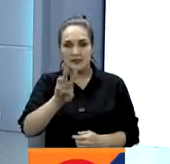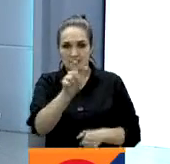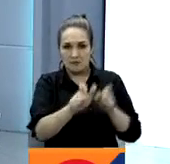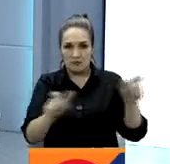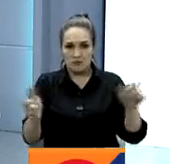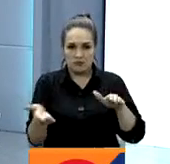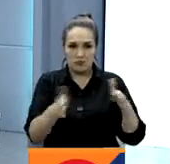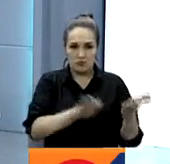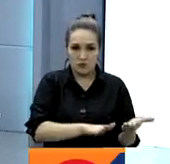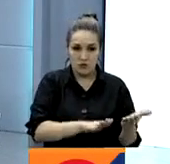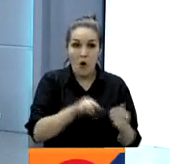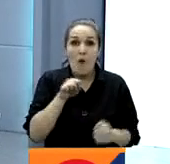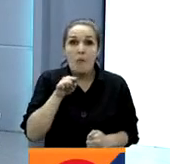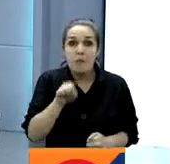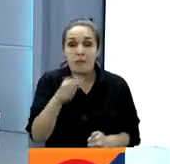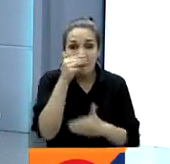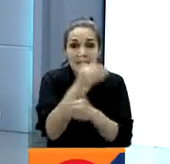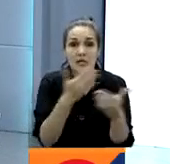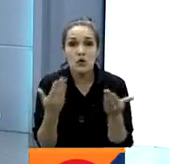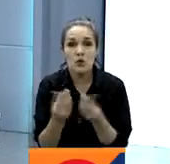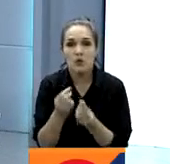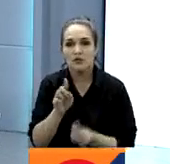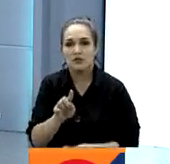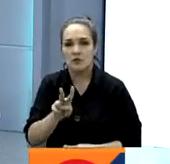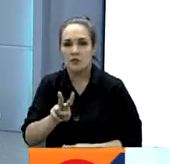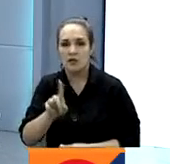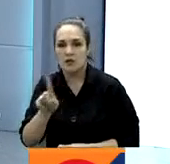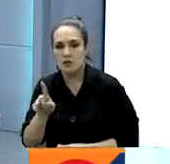FALLEC CIFRA ASCIENDE A 953 CIVILESLLLLLLLLL. ENT